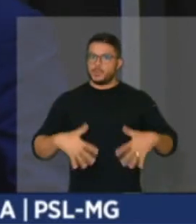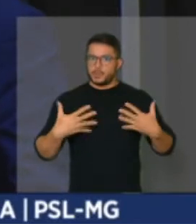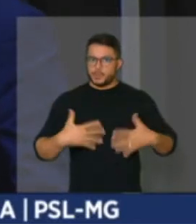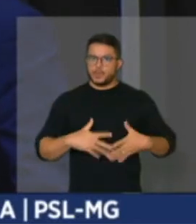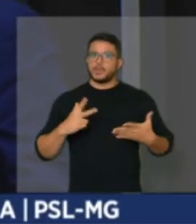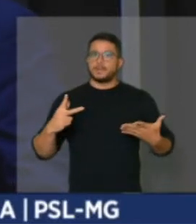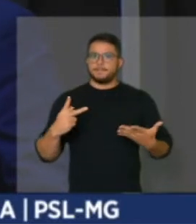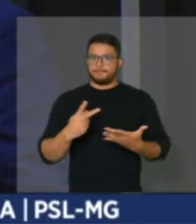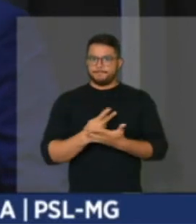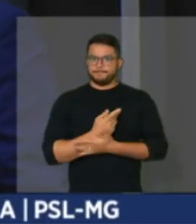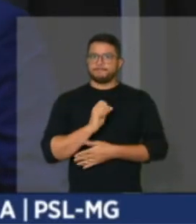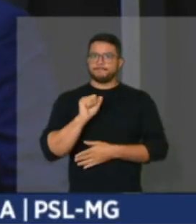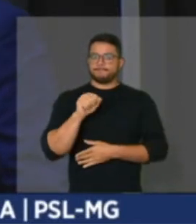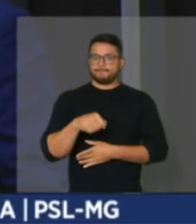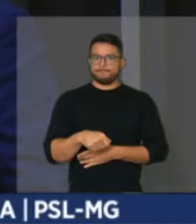QUALIDADE DE VIDA COM RELAÇÃO É SAÚDE, SEGURANÇ